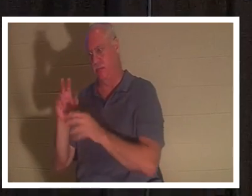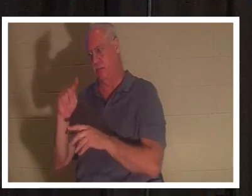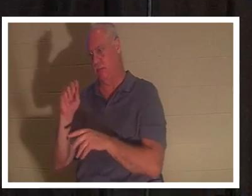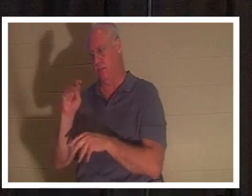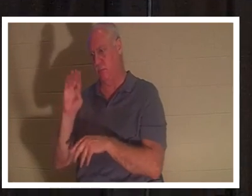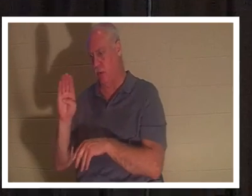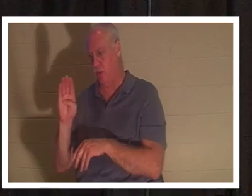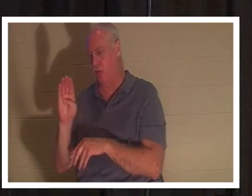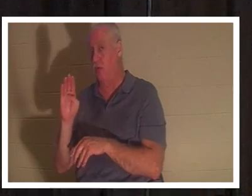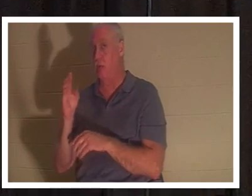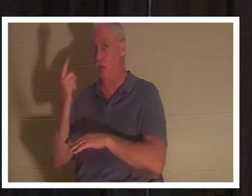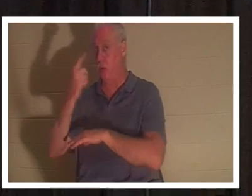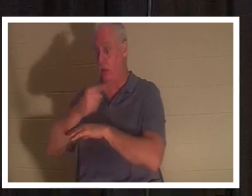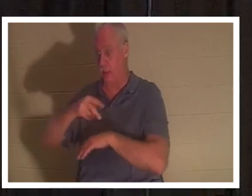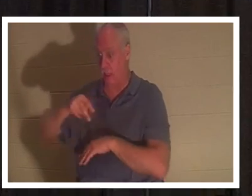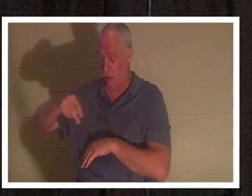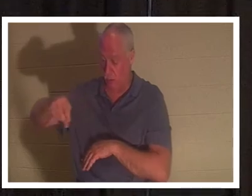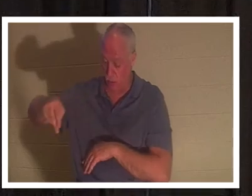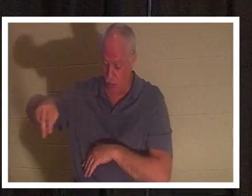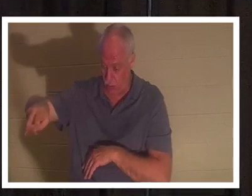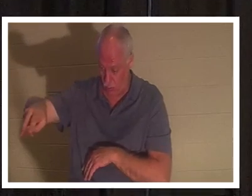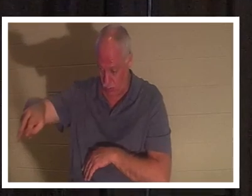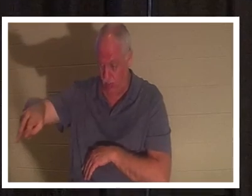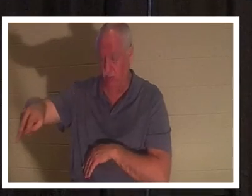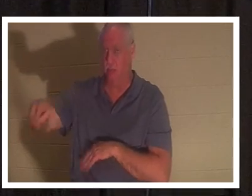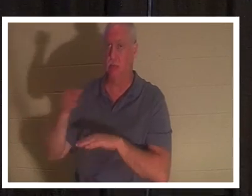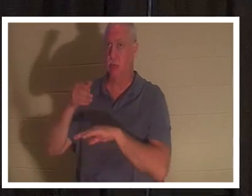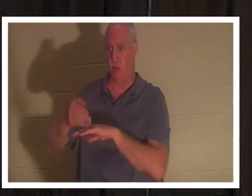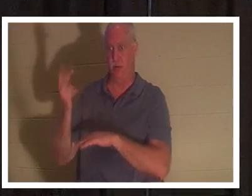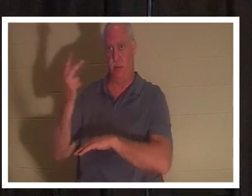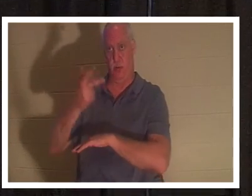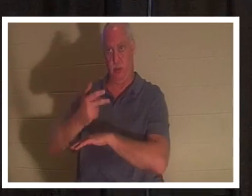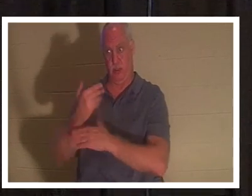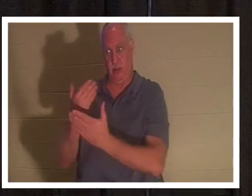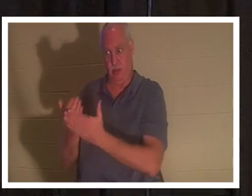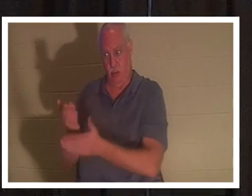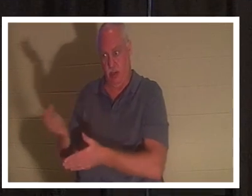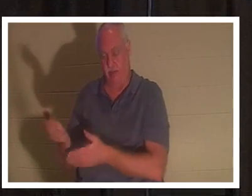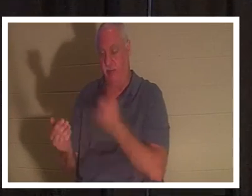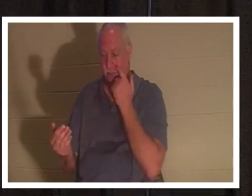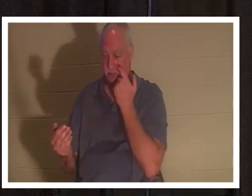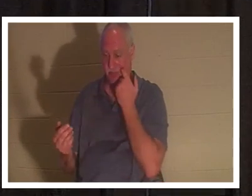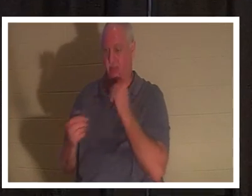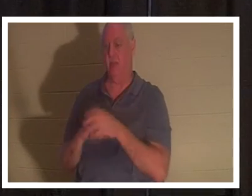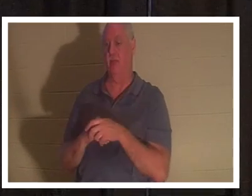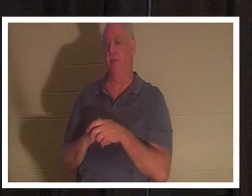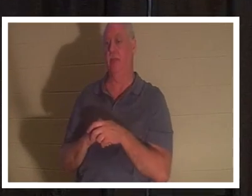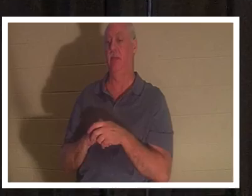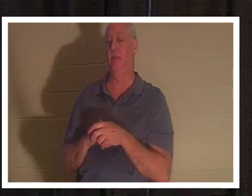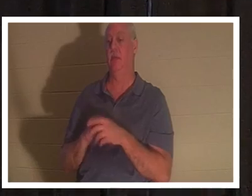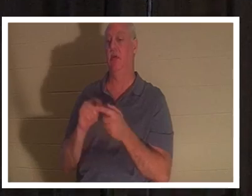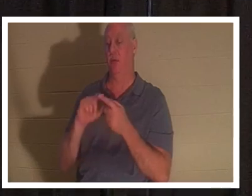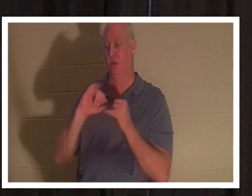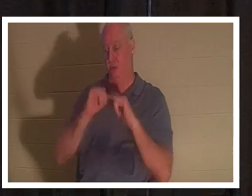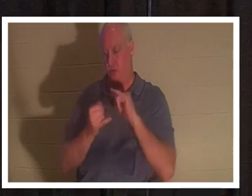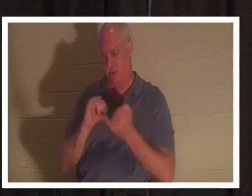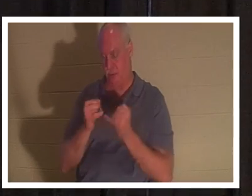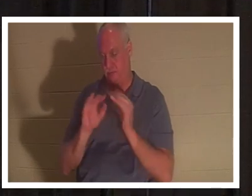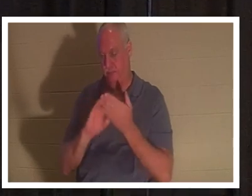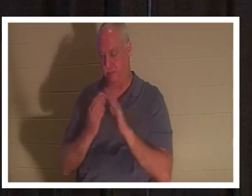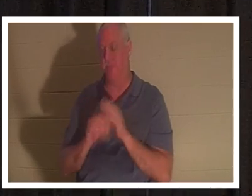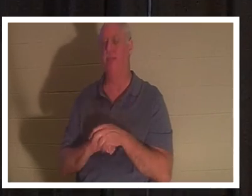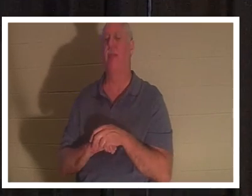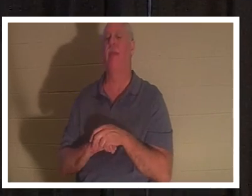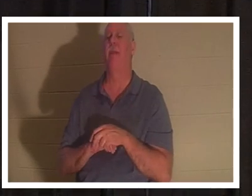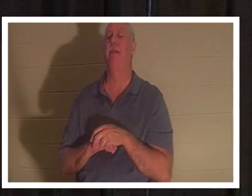ベタバラにいたところからヨルダン渓谷を下りてエルサレムまでは少なくとも一日はかかりました。では、なぜ